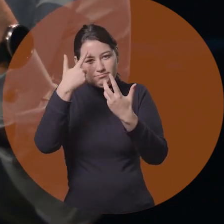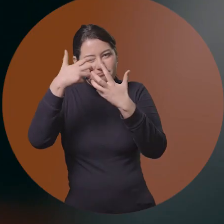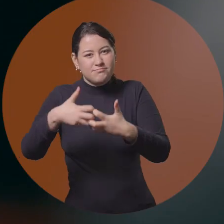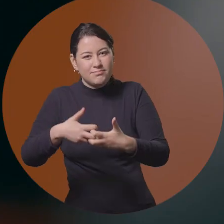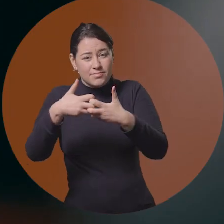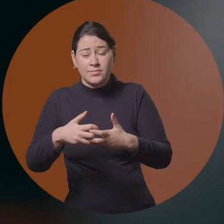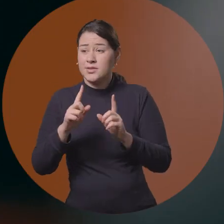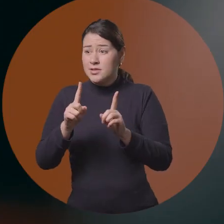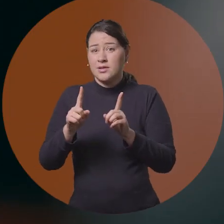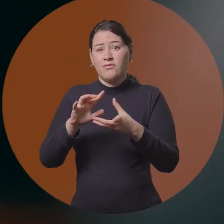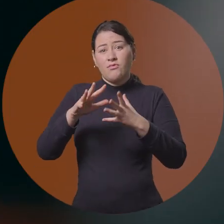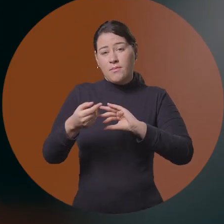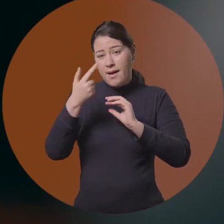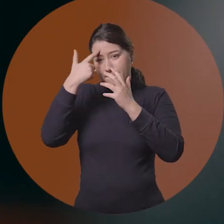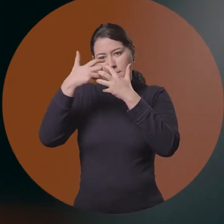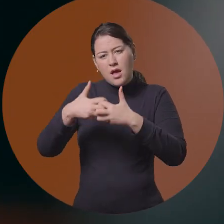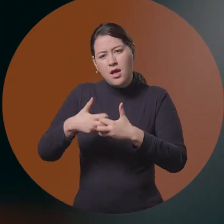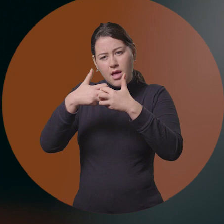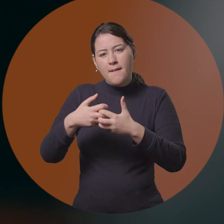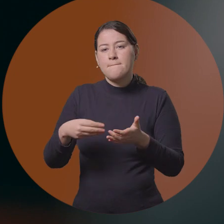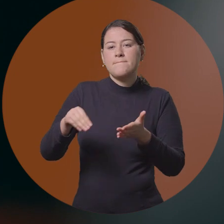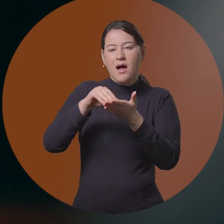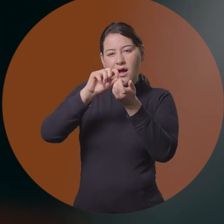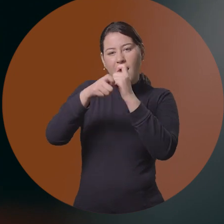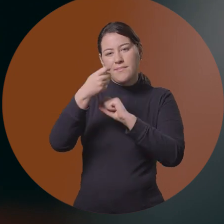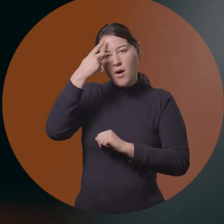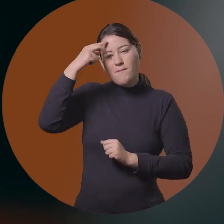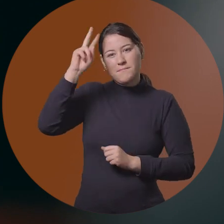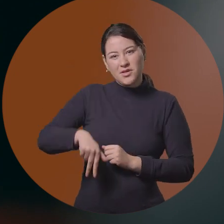Y sobre todo que les haga pensar y les haga cambiar de opinión. Es decir...